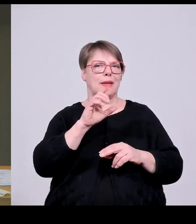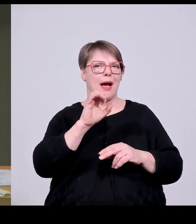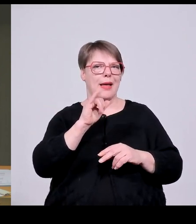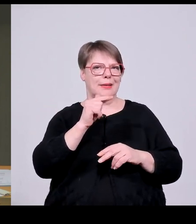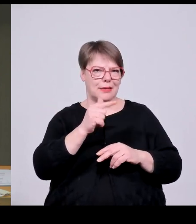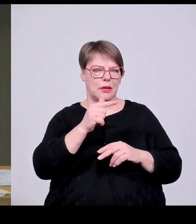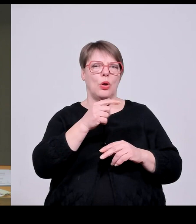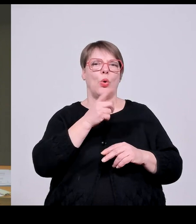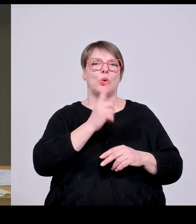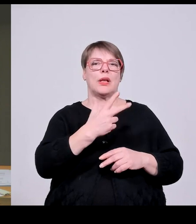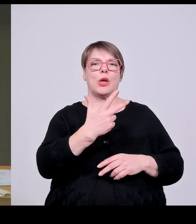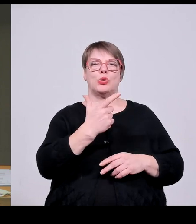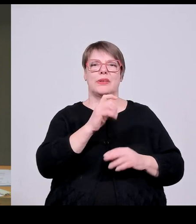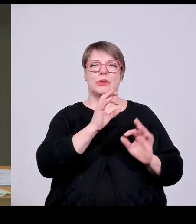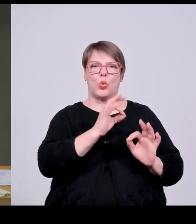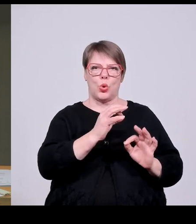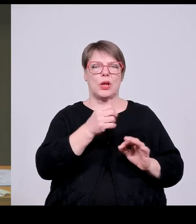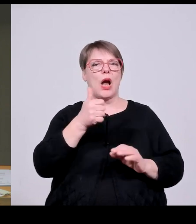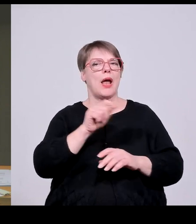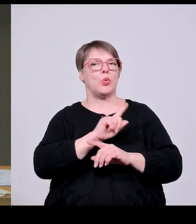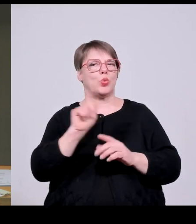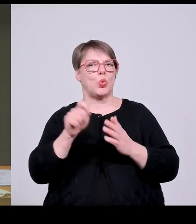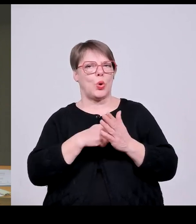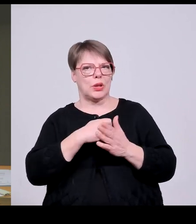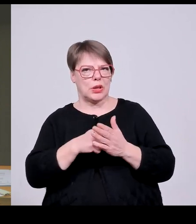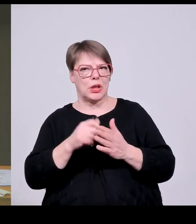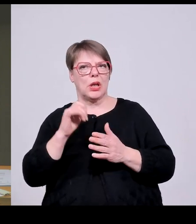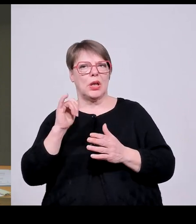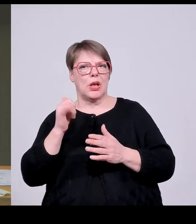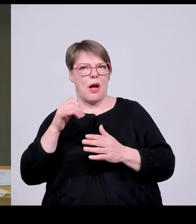ungültig keine Ja 14, 902 Enthaltung Achter mit nicht